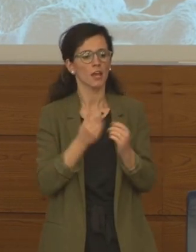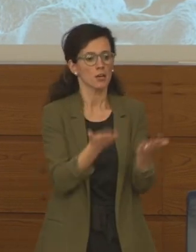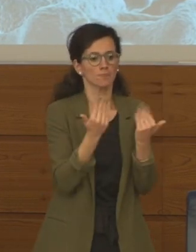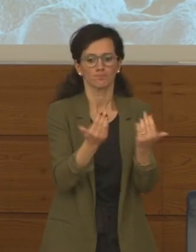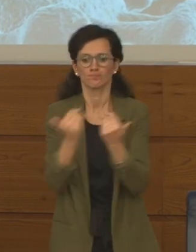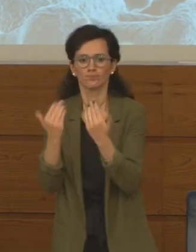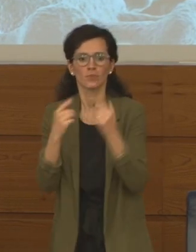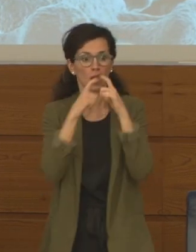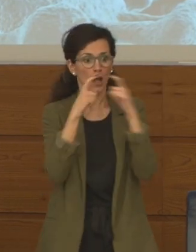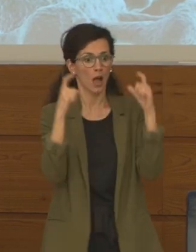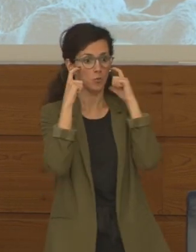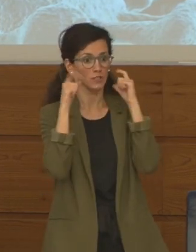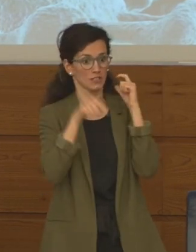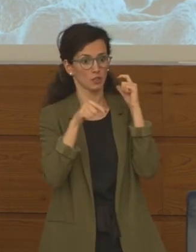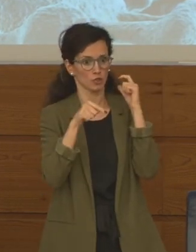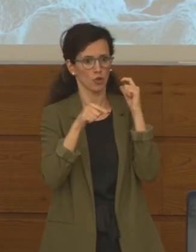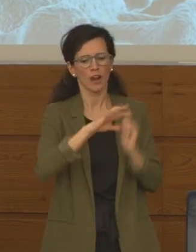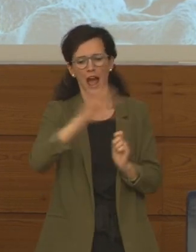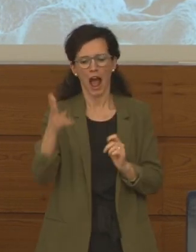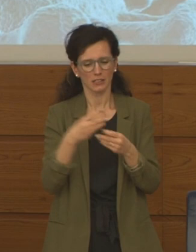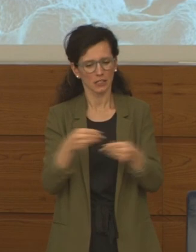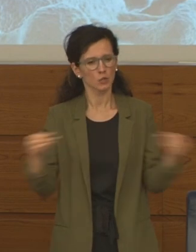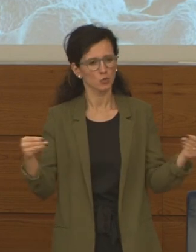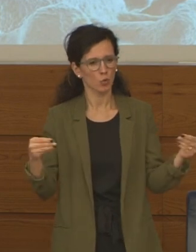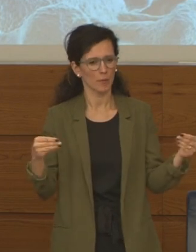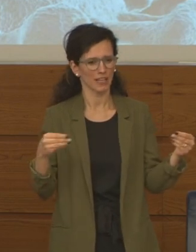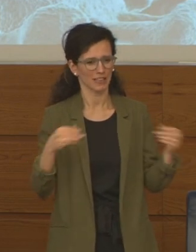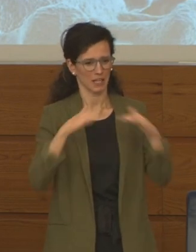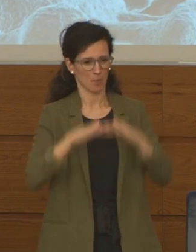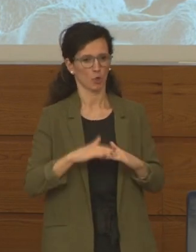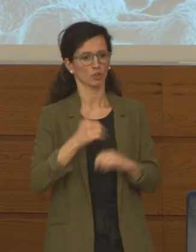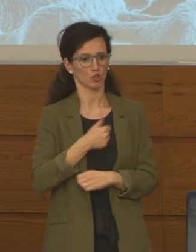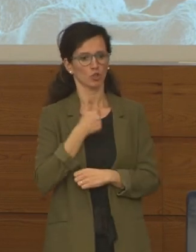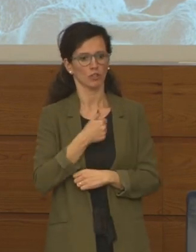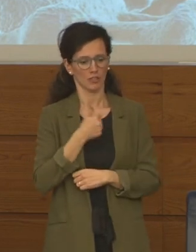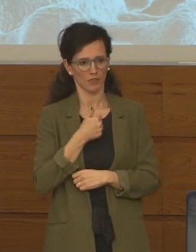delle mascherine e degli altri dispositivi di protezione individuale